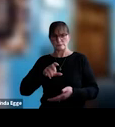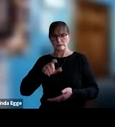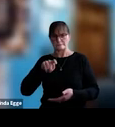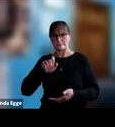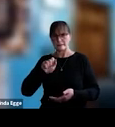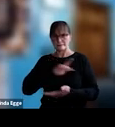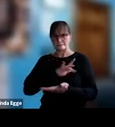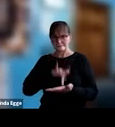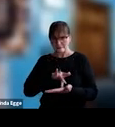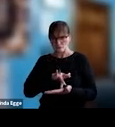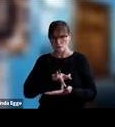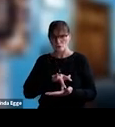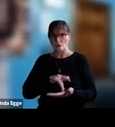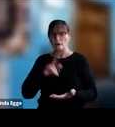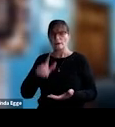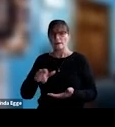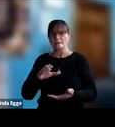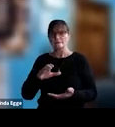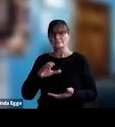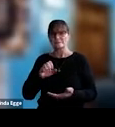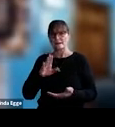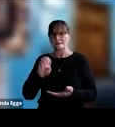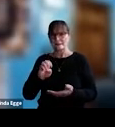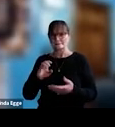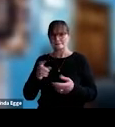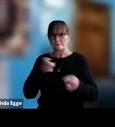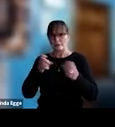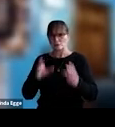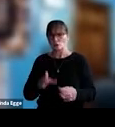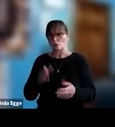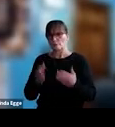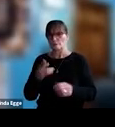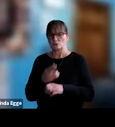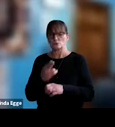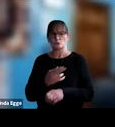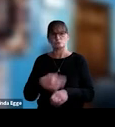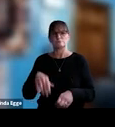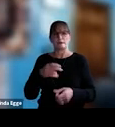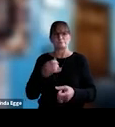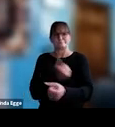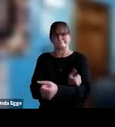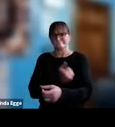es que los gestores de casos podrían utilizar la sección de historial de consumo de sustancias del MSR